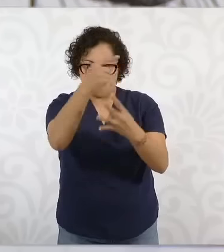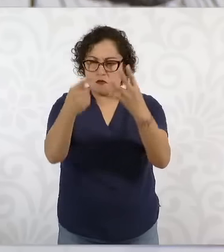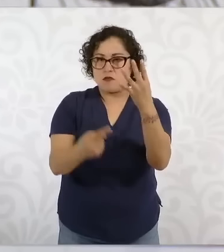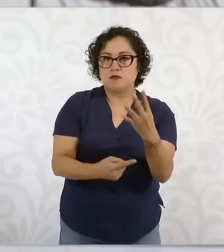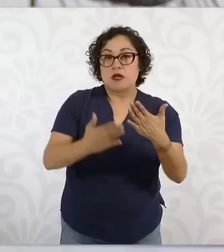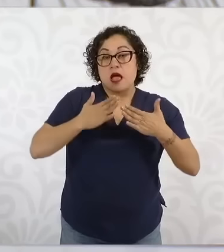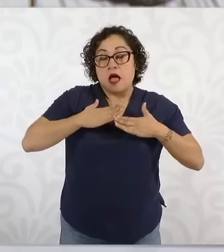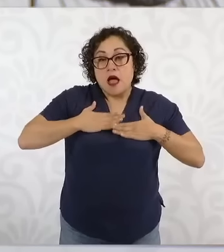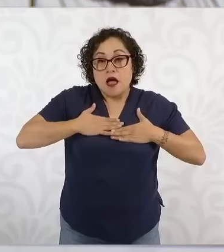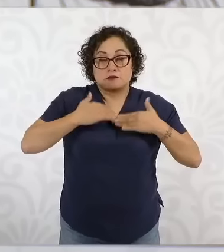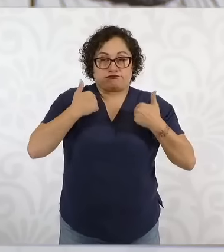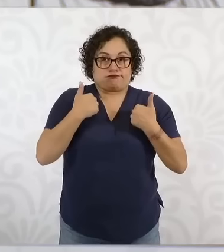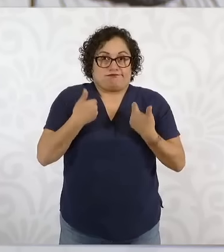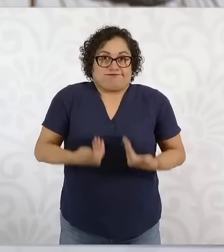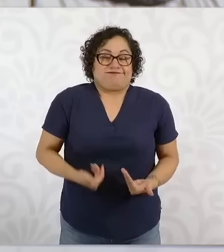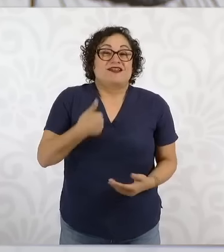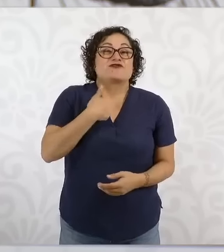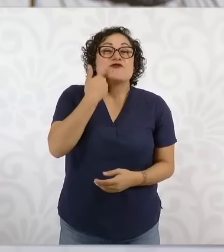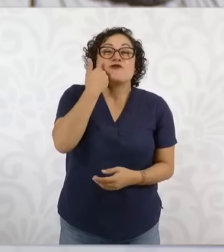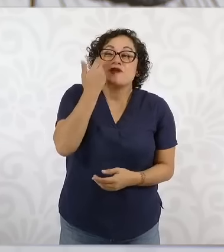pues yo lo que le quiero explicar es lo que significa eso para México.